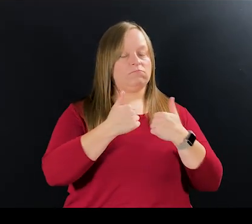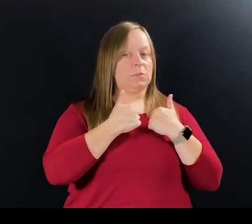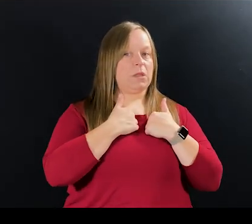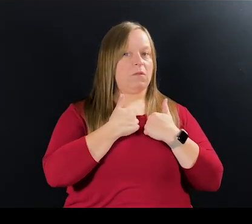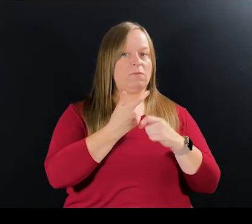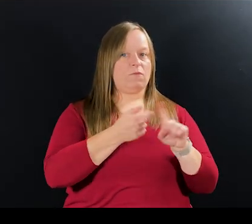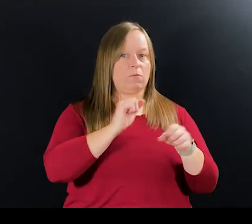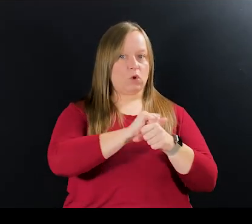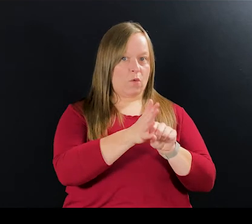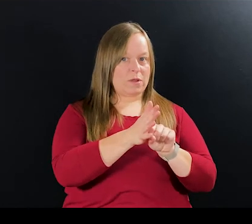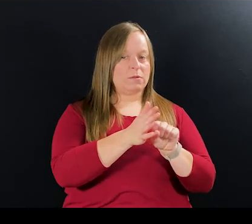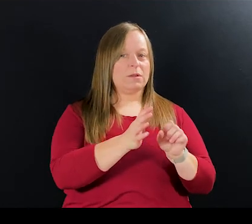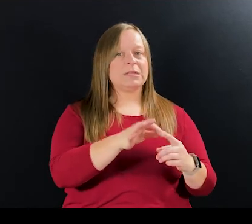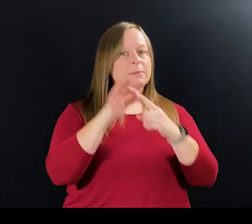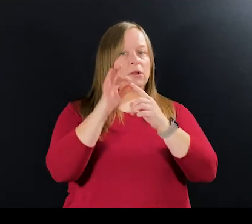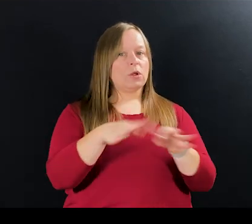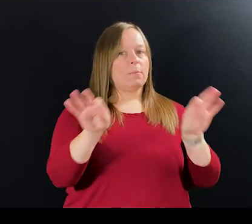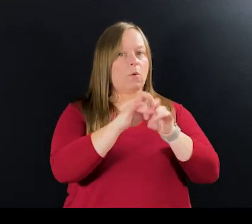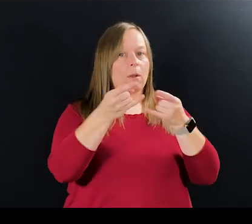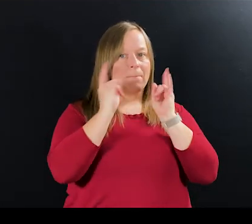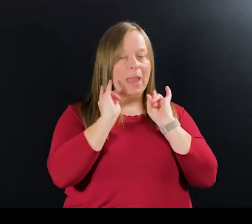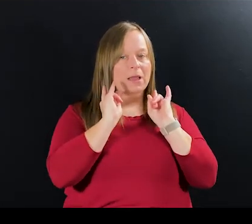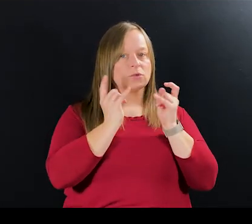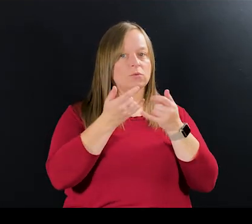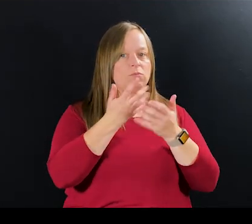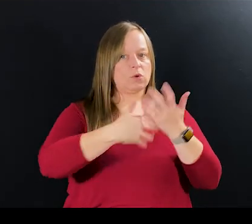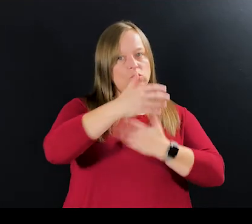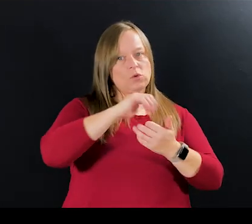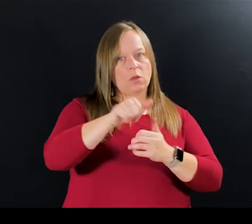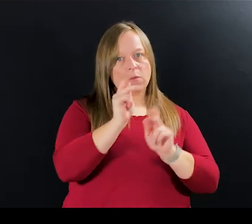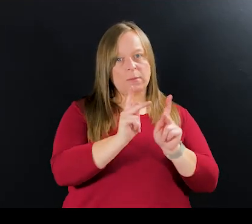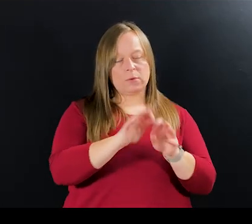y muy importante usar las máscaras mientras estemos junto a otras personas.